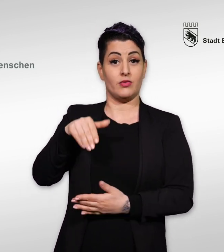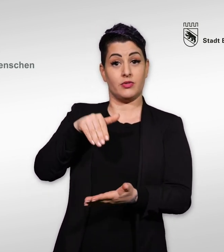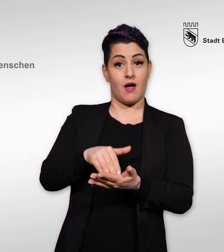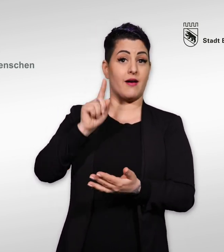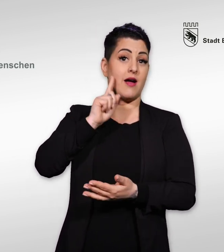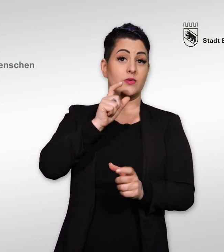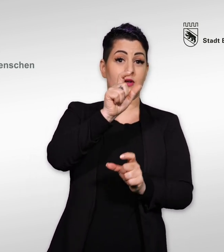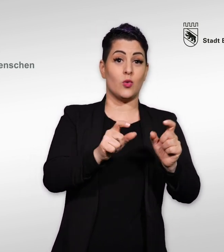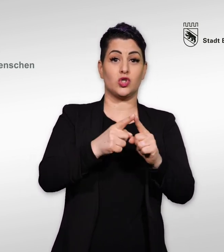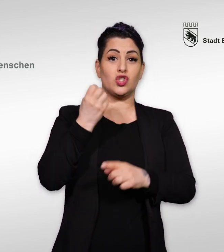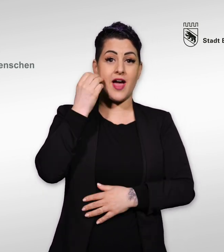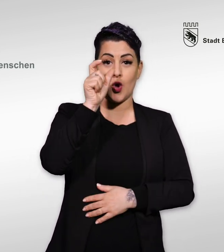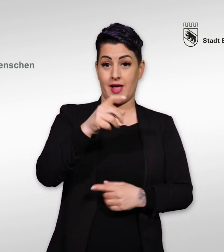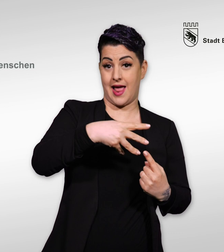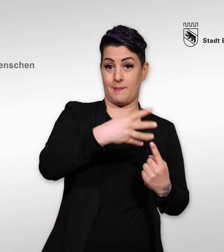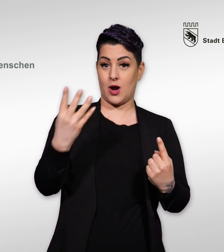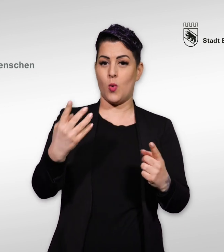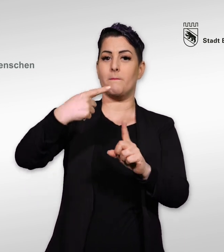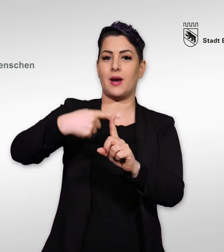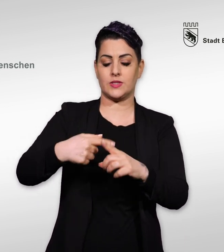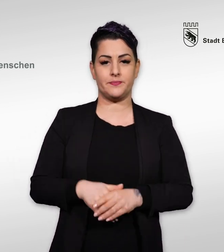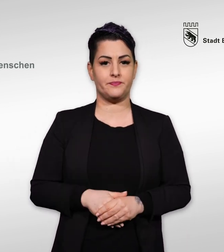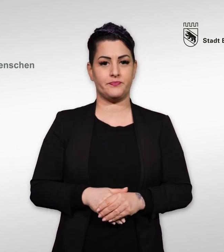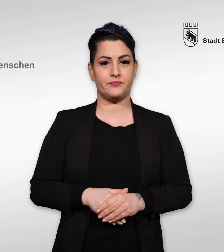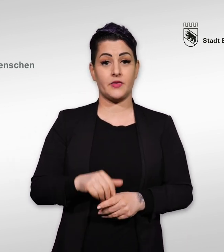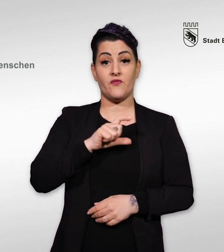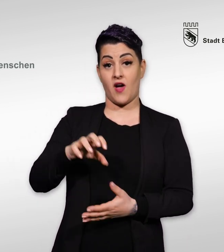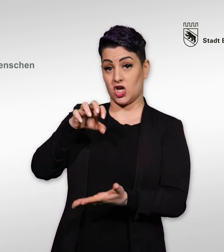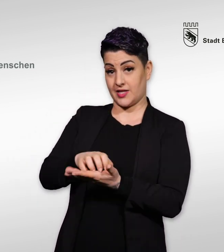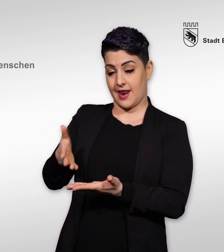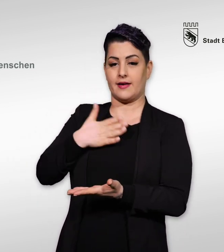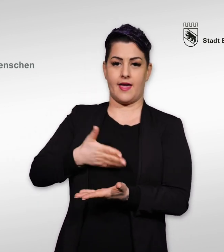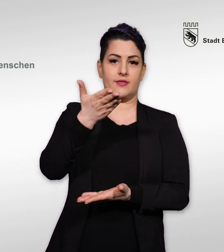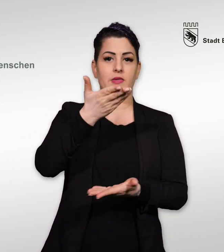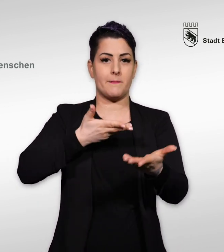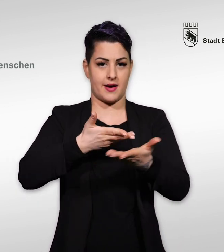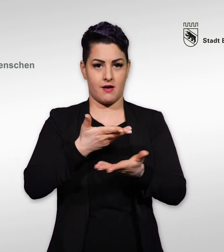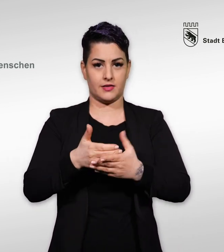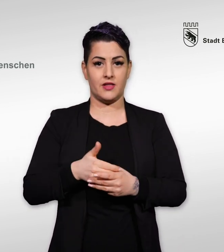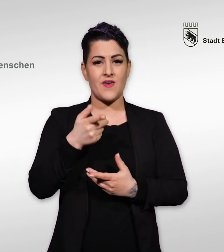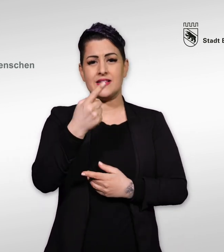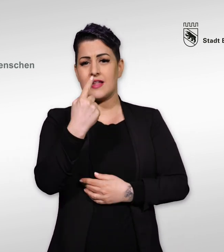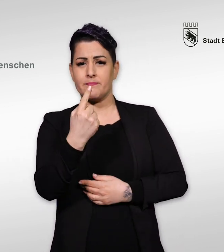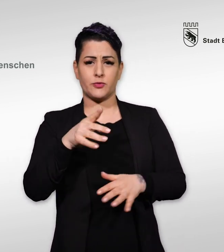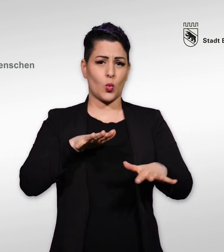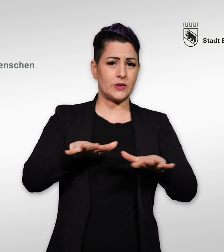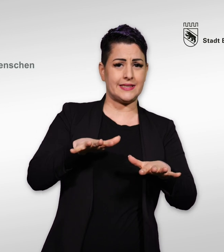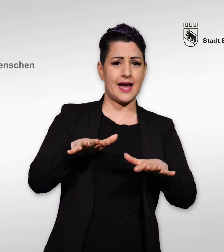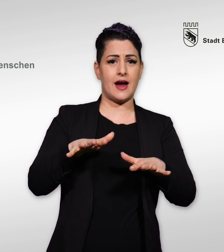für alle Gehörlose oder Schwerhörige LGBTIQ+ (sprich: LGBTIQ PLUS). Die Fachstelle berät sie gerne, wenn Sie sich unsicher sind,